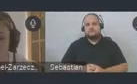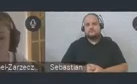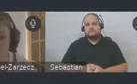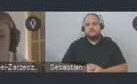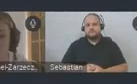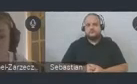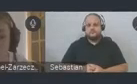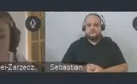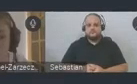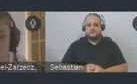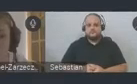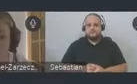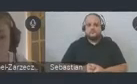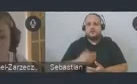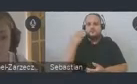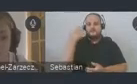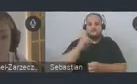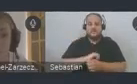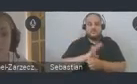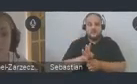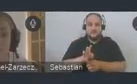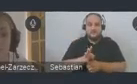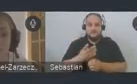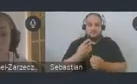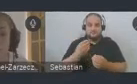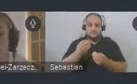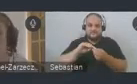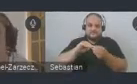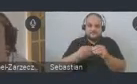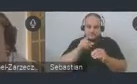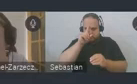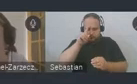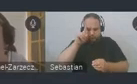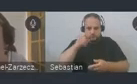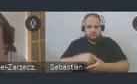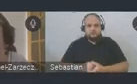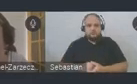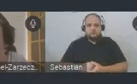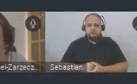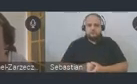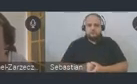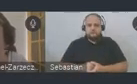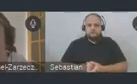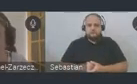co się jeszcze tutaj wzmocniło podczas pandemii COVID, i jeżeli chodzi o wykluczenie technologiczne